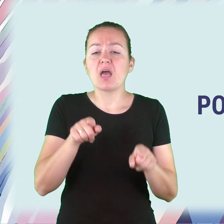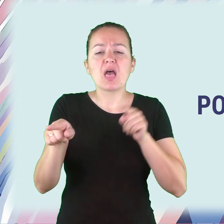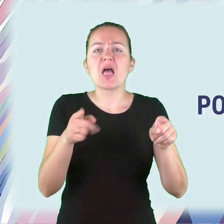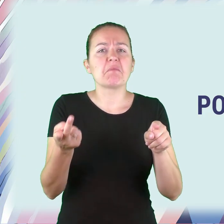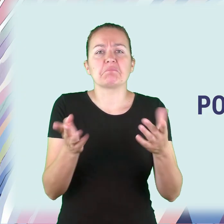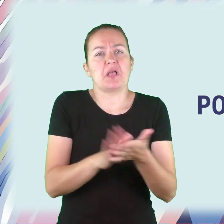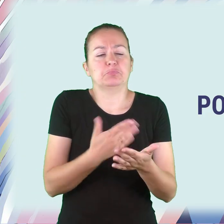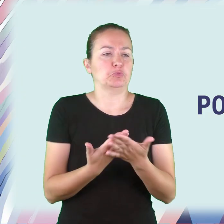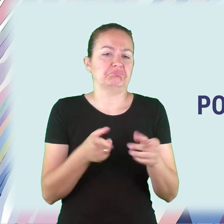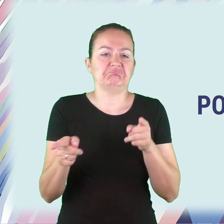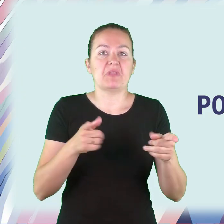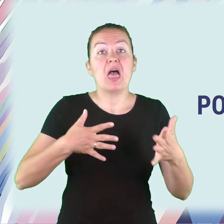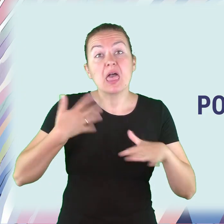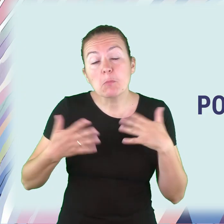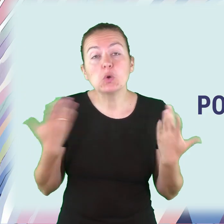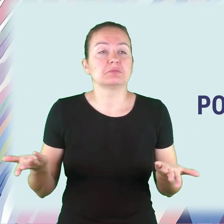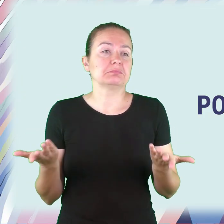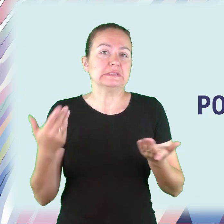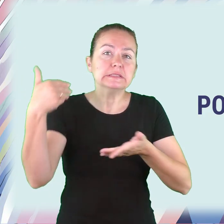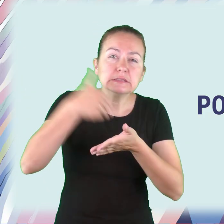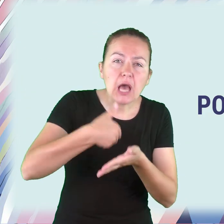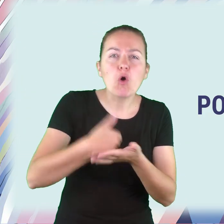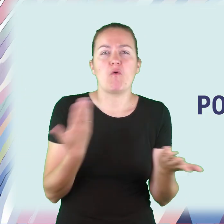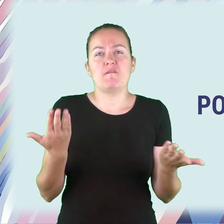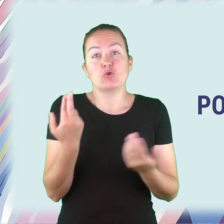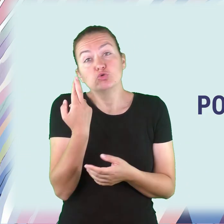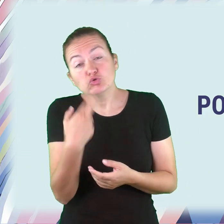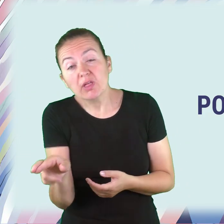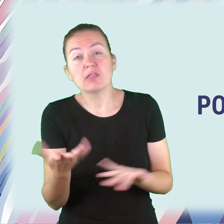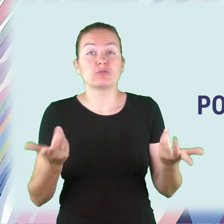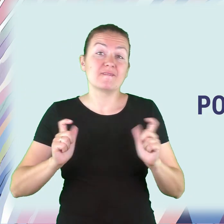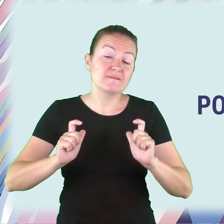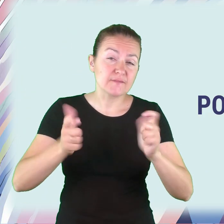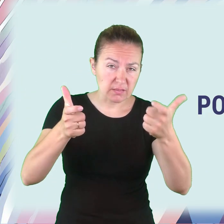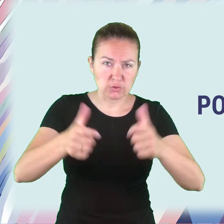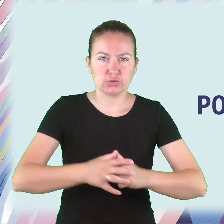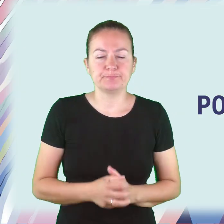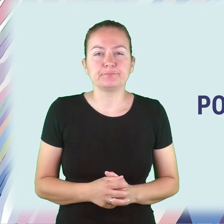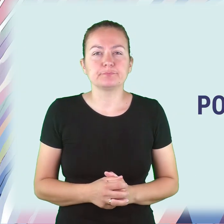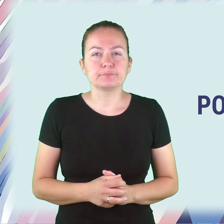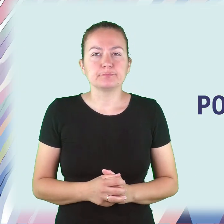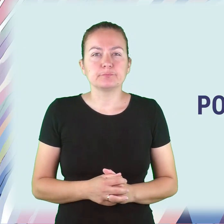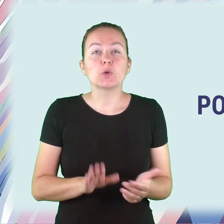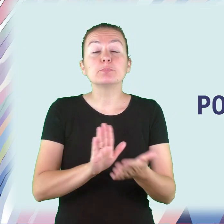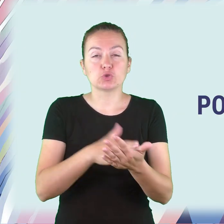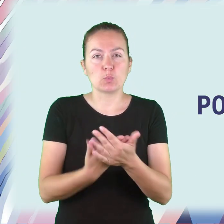Dwie rzeczy to np. emocje, zachowania, przedmioty, wydarzenia. Przykłady: